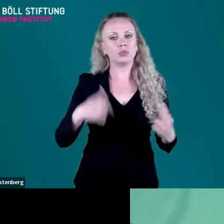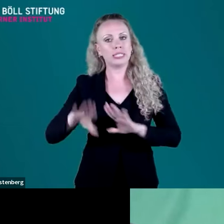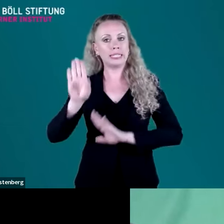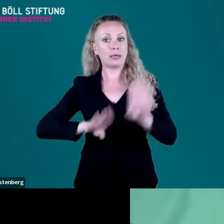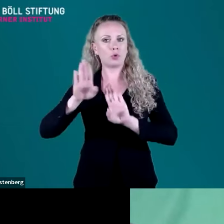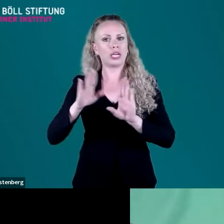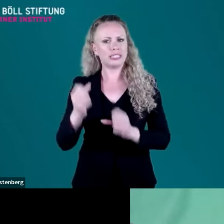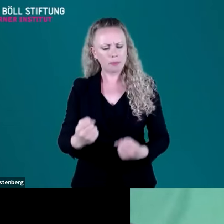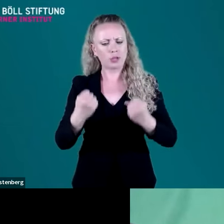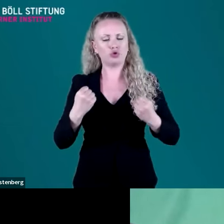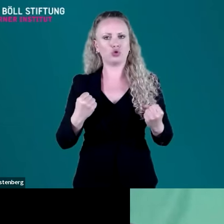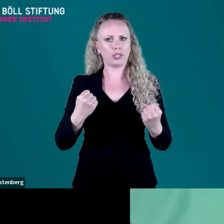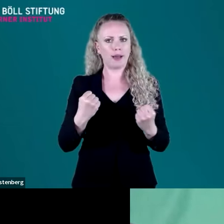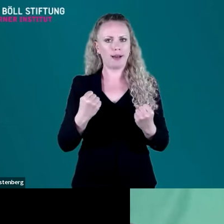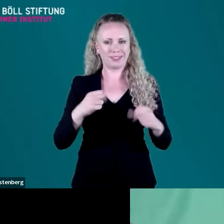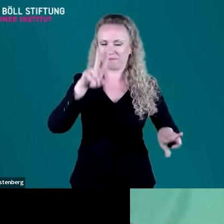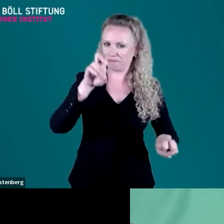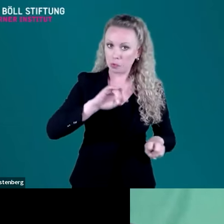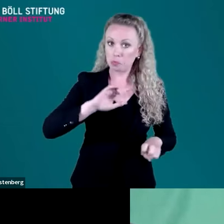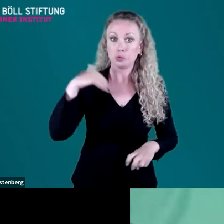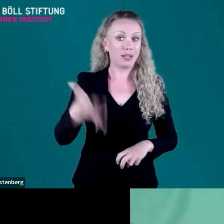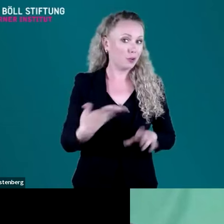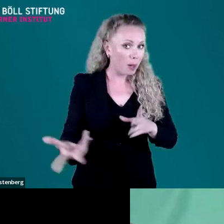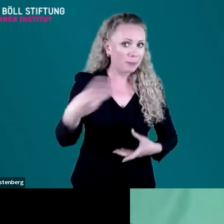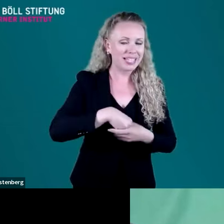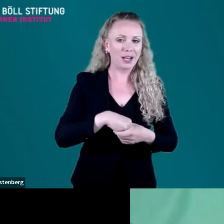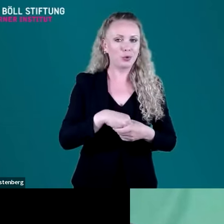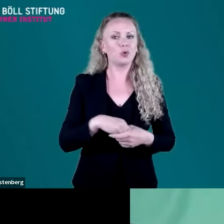Wenn Sie Fragen haben, können sie auch gerne sich direkt an unser Verbundprojekt wenden,